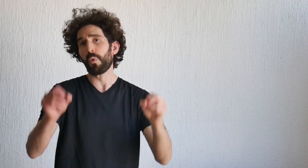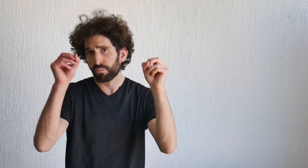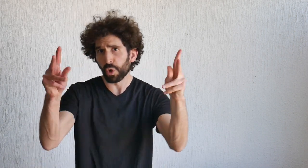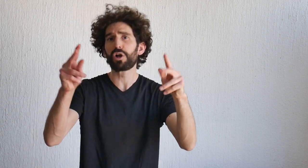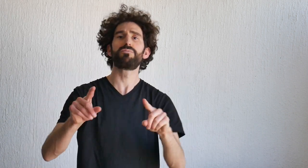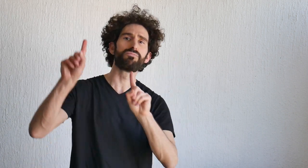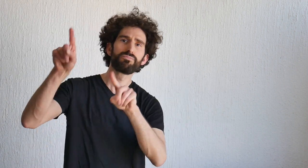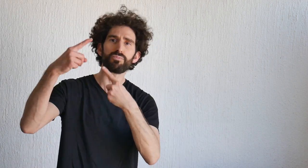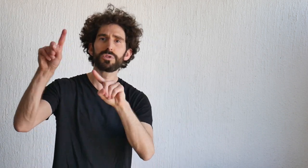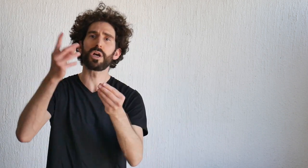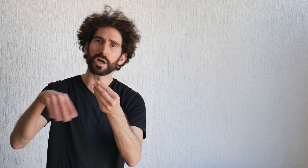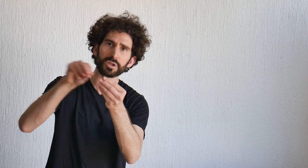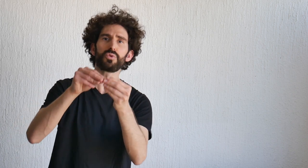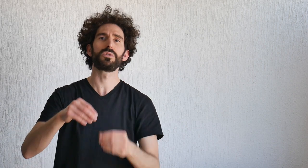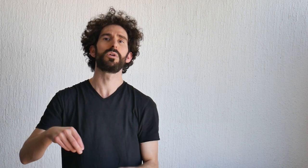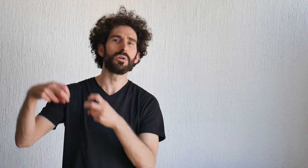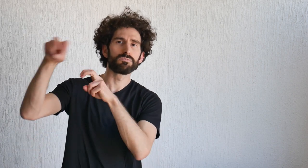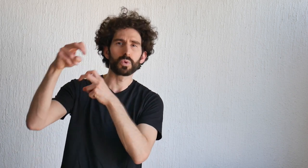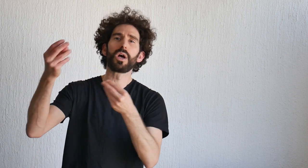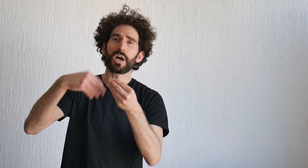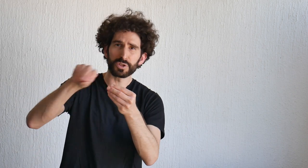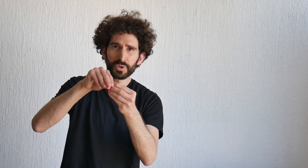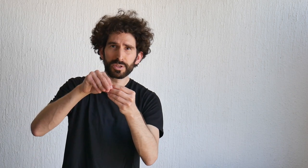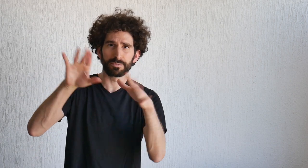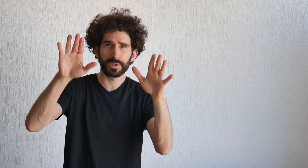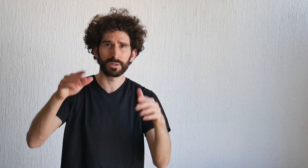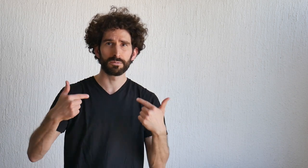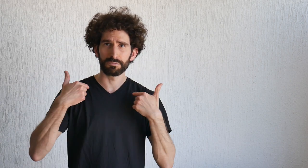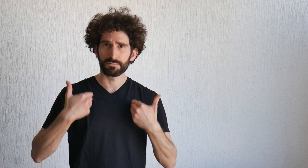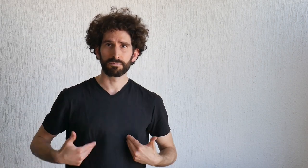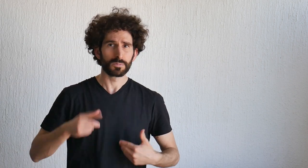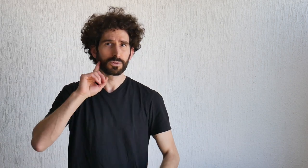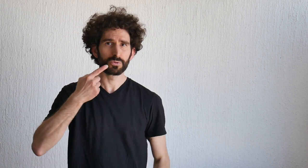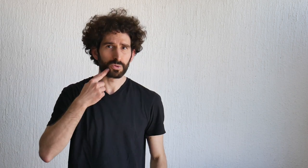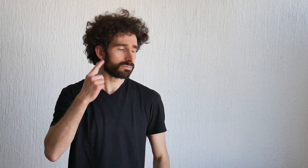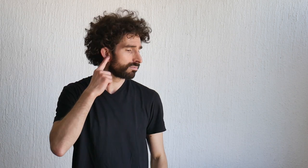OK, je rajoute la musique et les bruits. Mais, en tant que sourd,